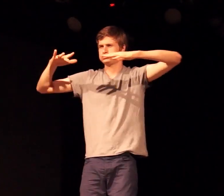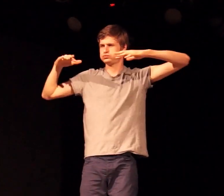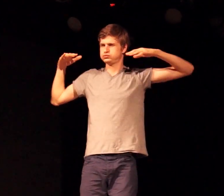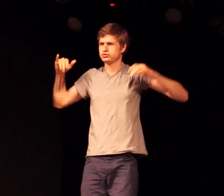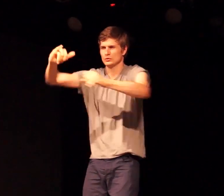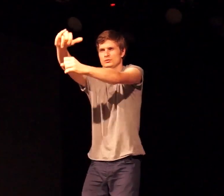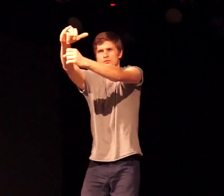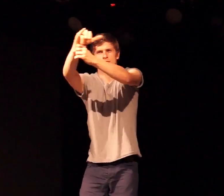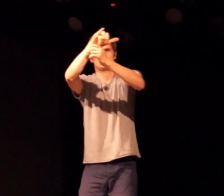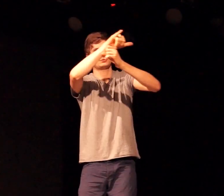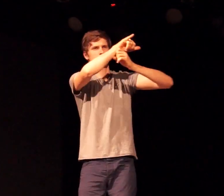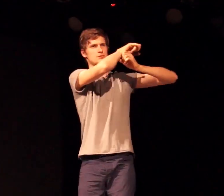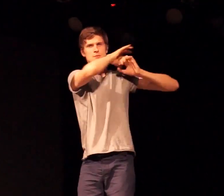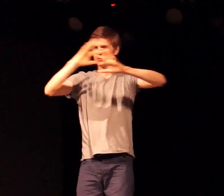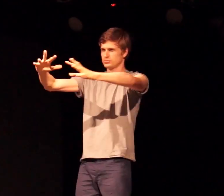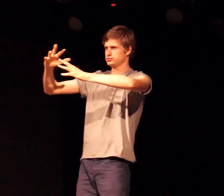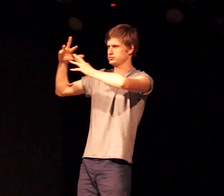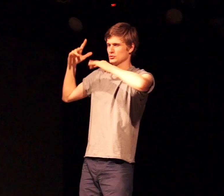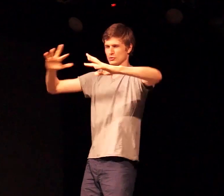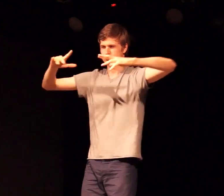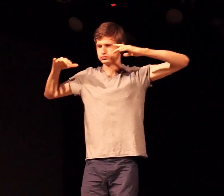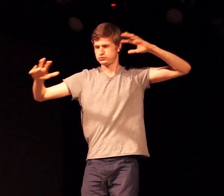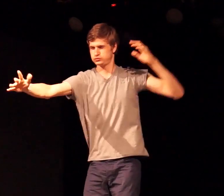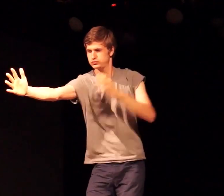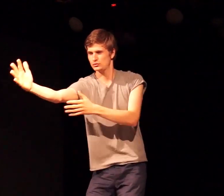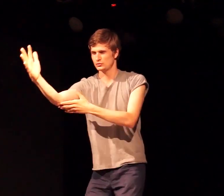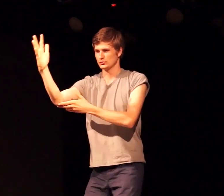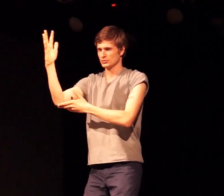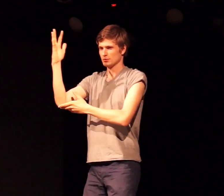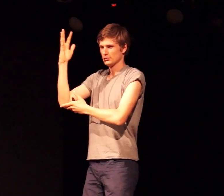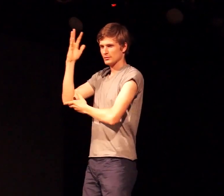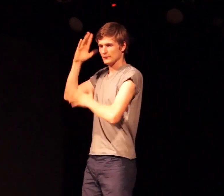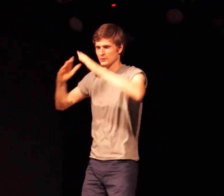Wszystko od początku jest dla niego nieznane.